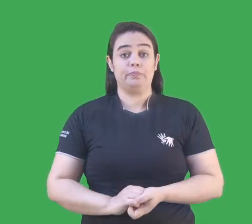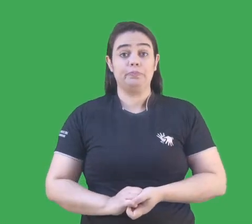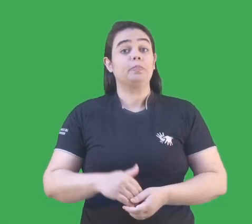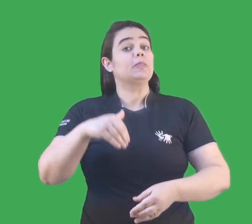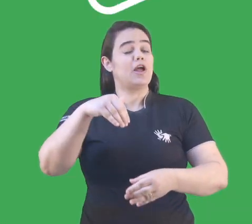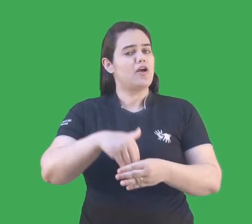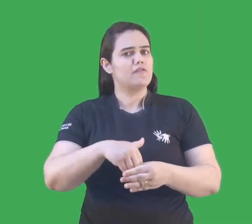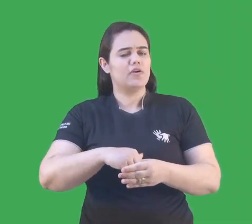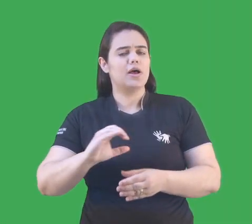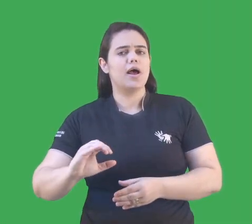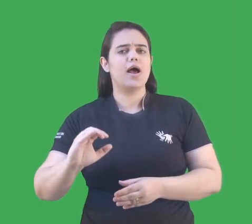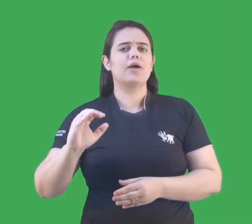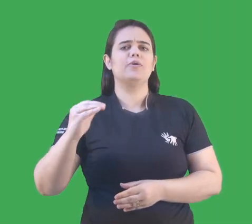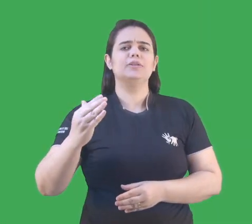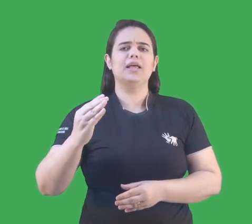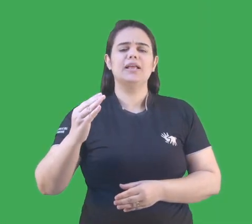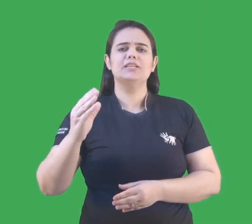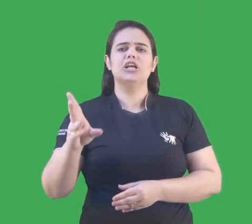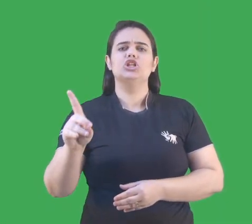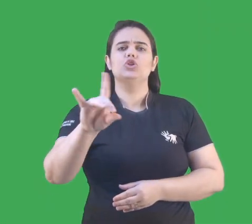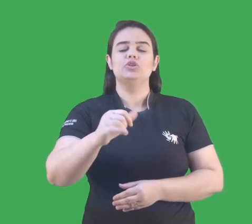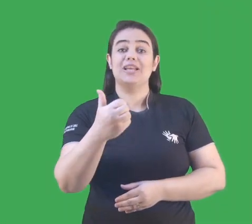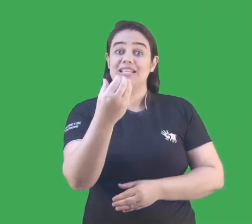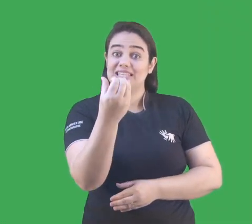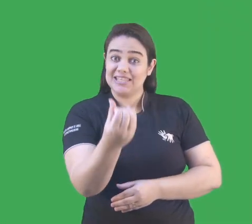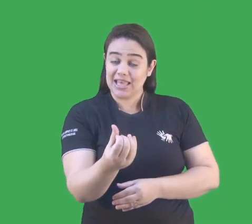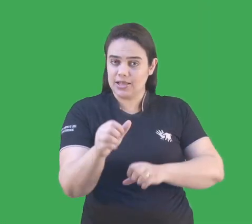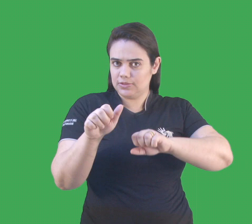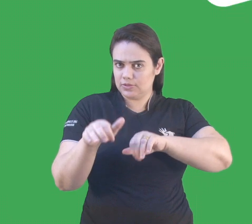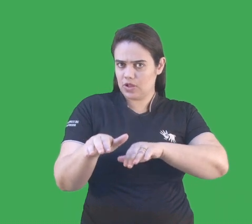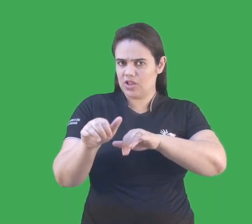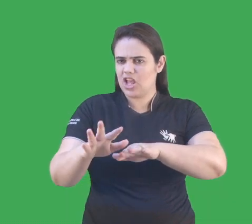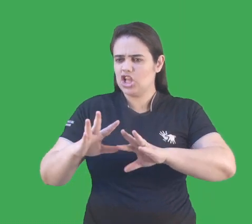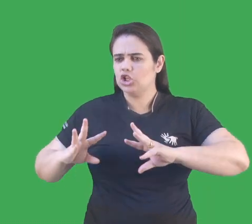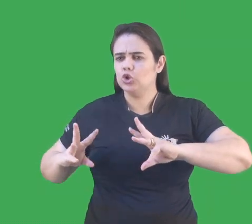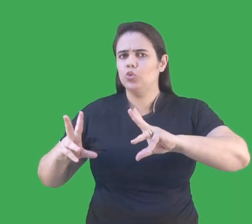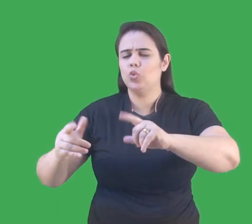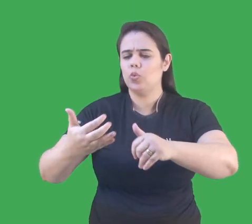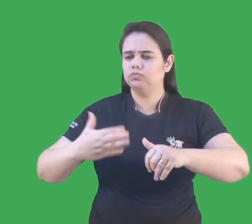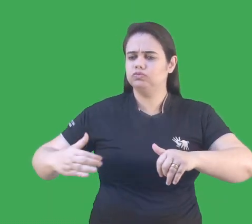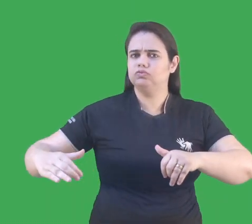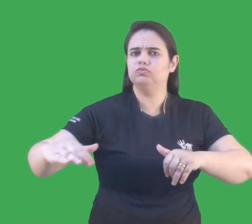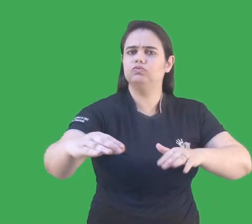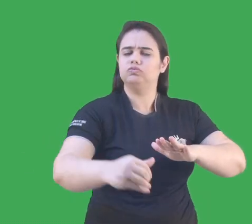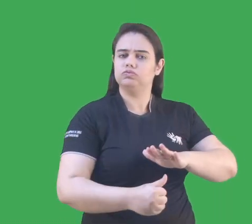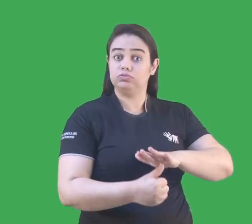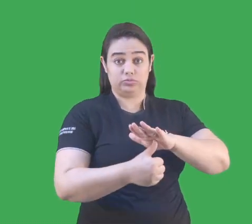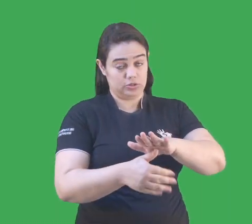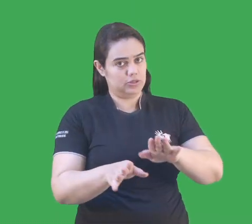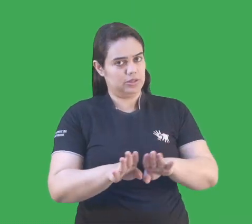A votação será realizada no dia 6 de setembro, em todas as unidades da instituição.